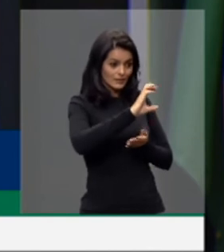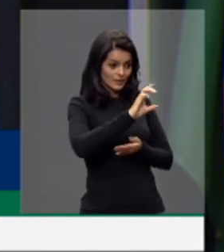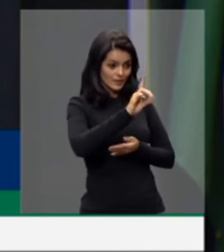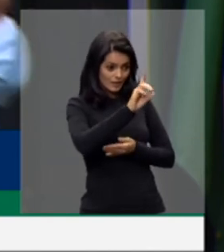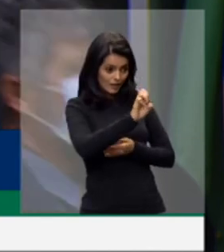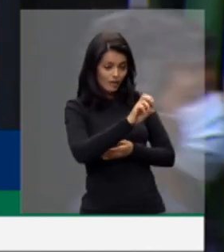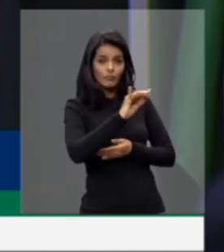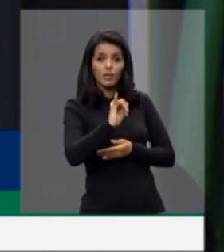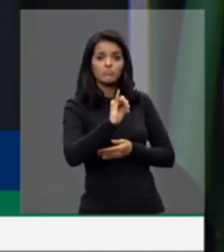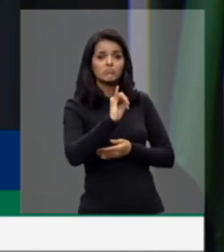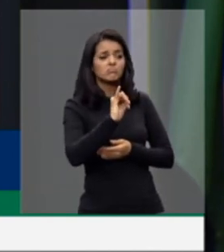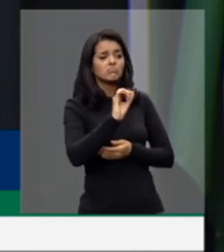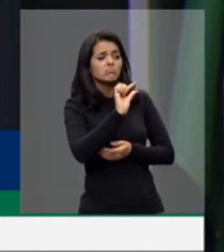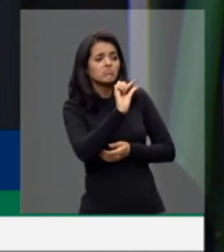BENEFÍCIOS PERDURAM ATÉ 20 ANOS, O MERO REMANEJAMENTO DE